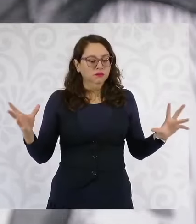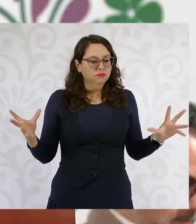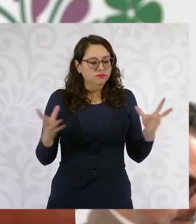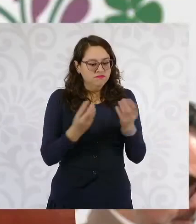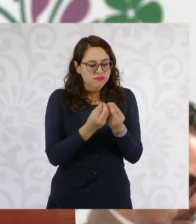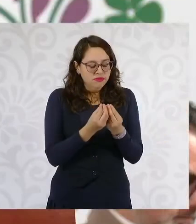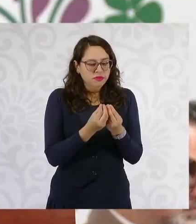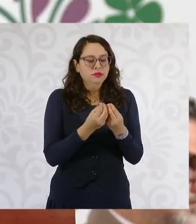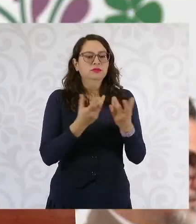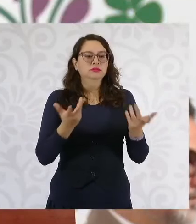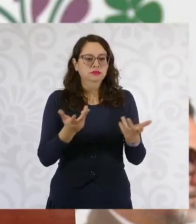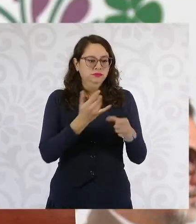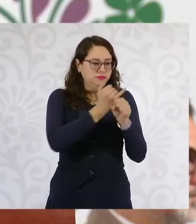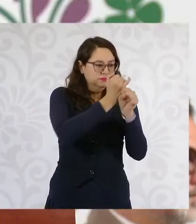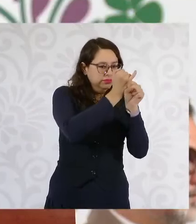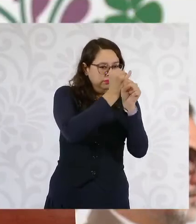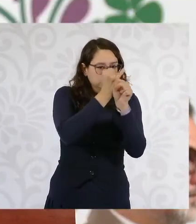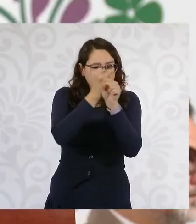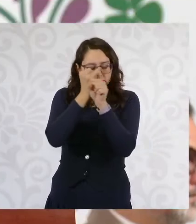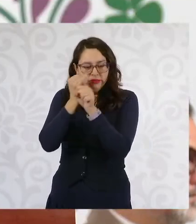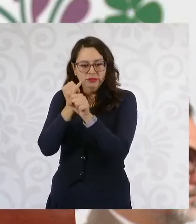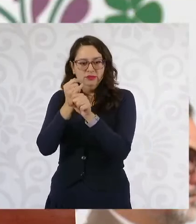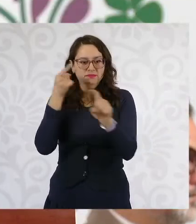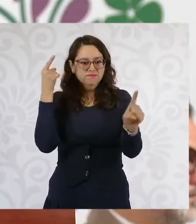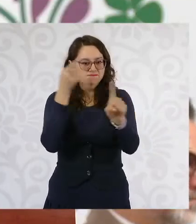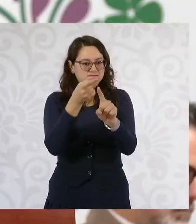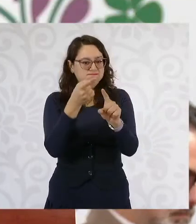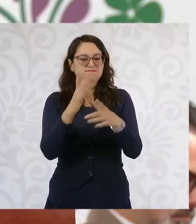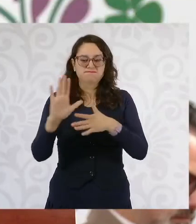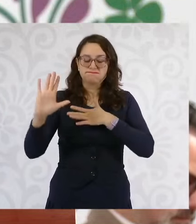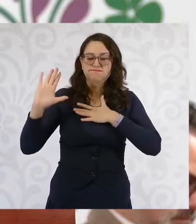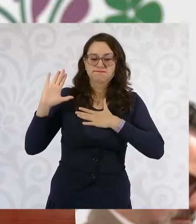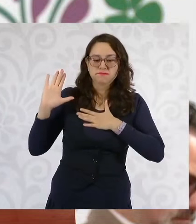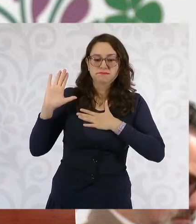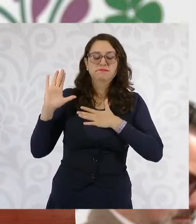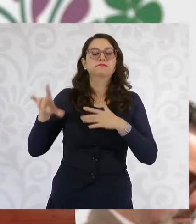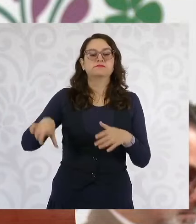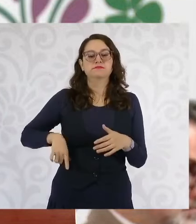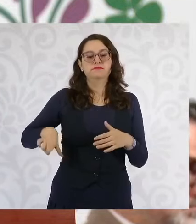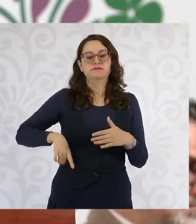que este estos centros se han sumado a este compromiso de nuestro gobierno ya que además